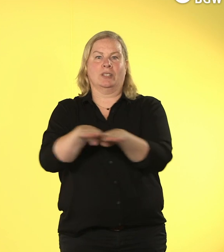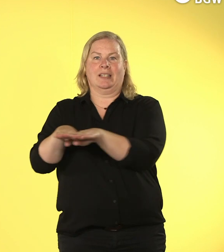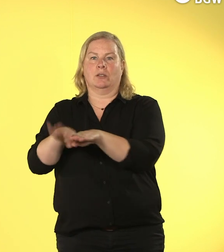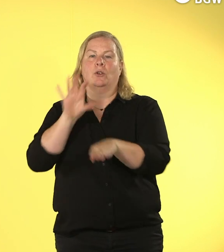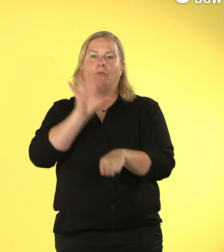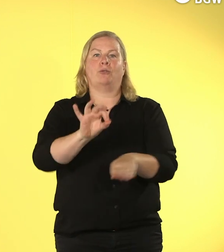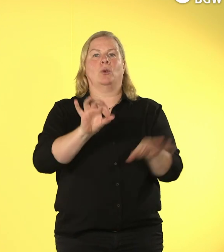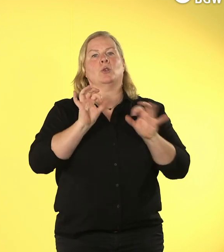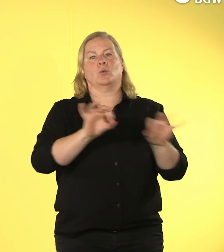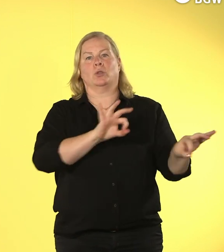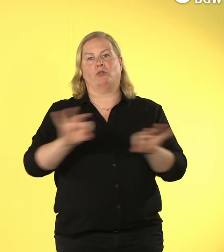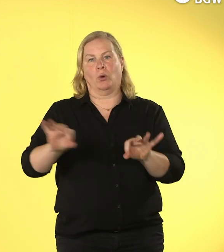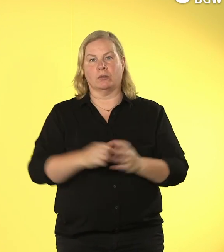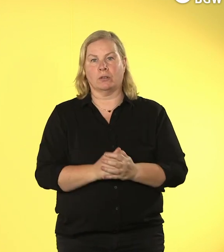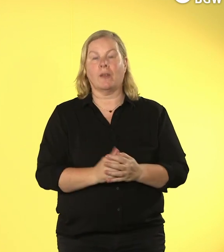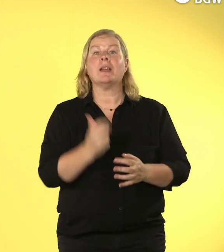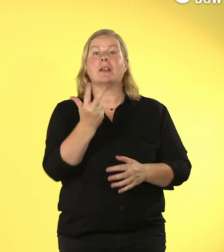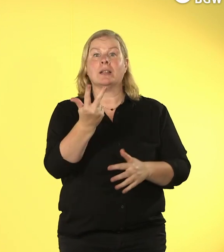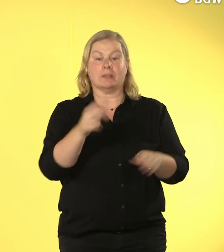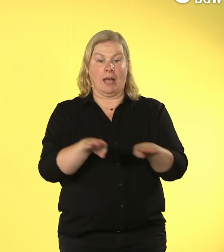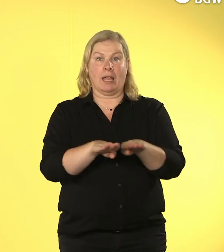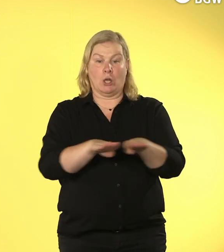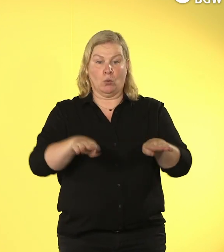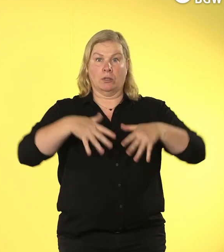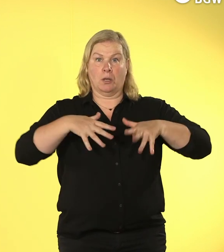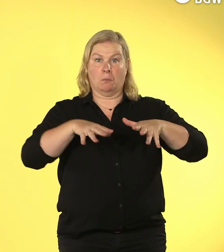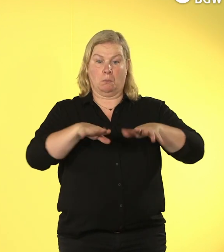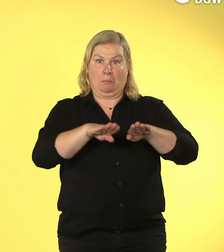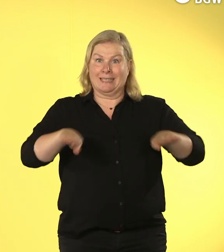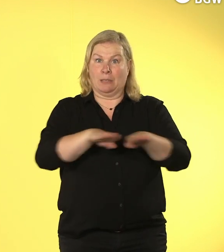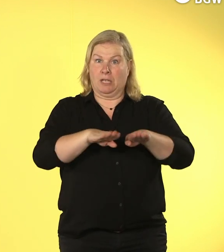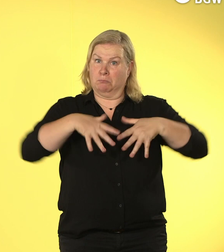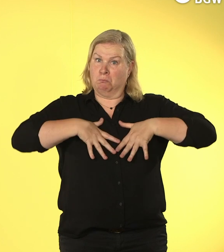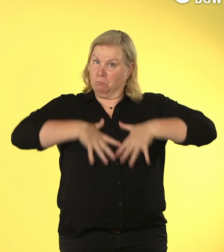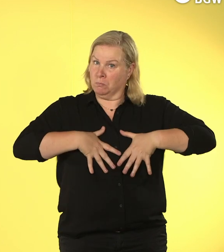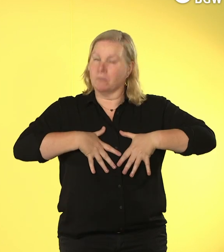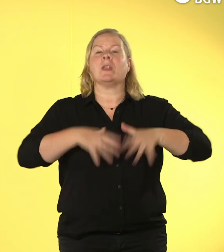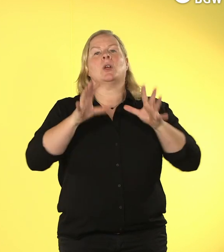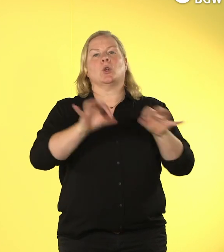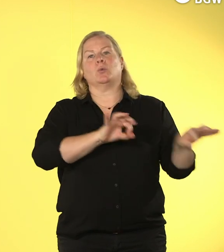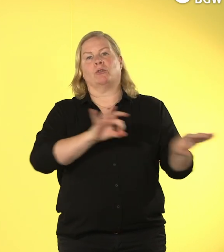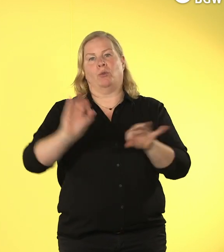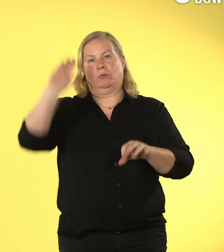Wenn diese drei Grundprinzipien gelebt werden, kann gute Führung gelingen. Als Arbeitspsychologe